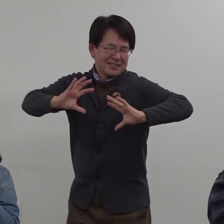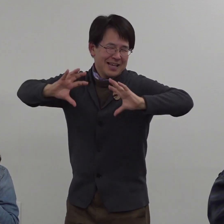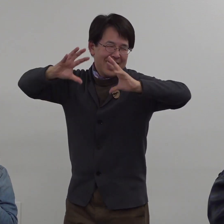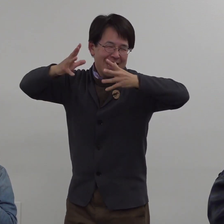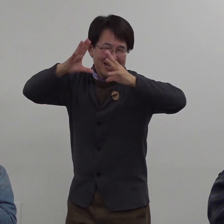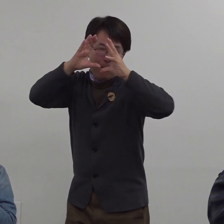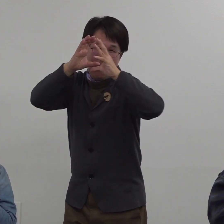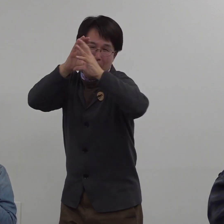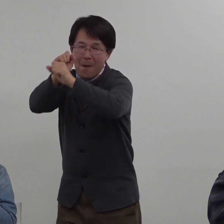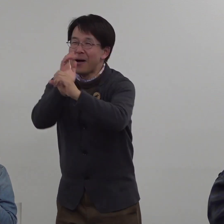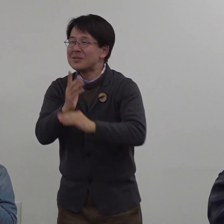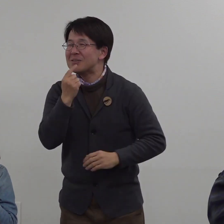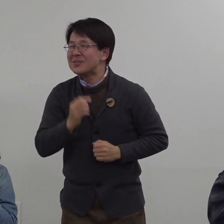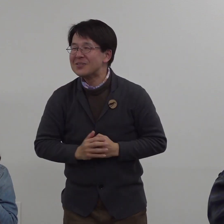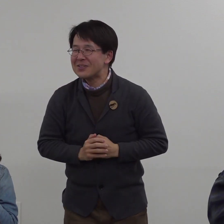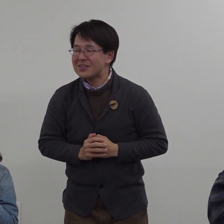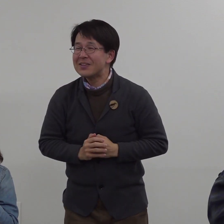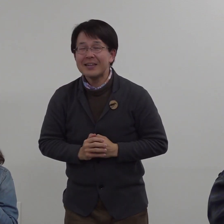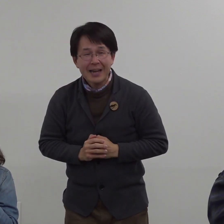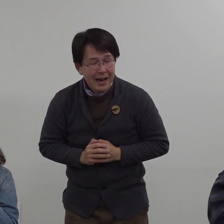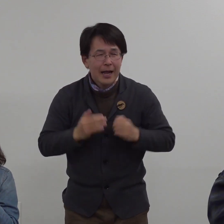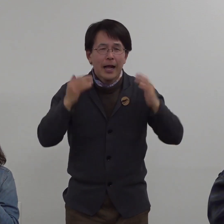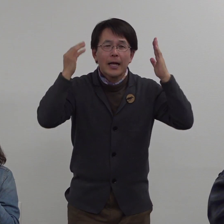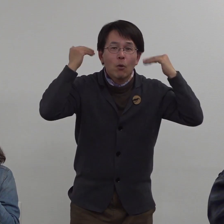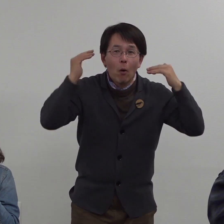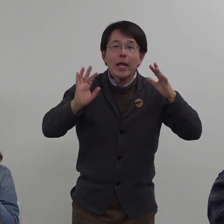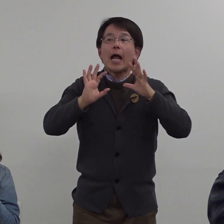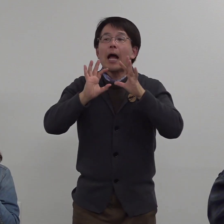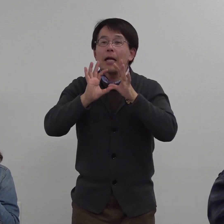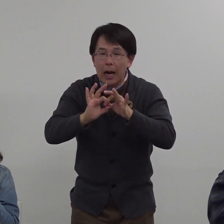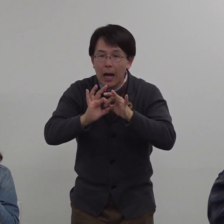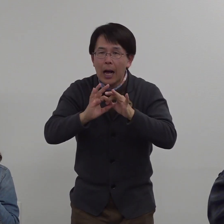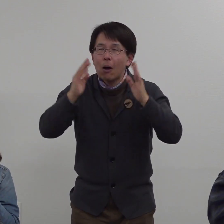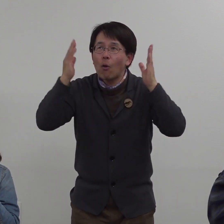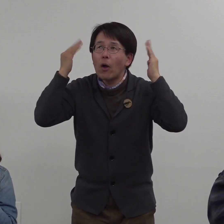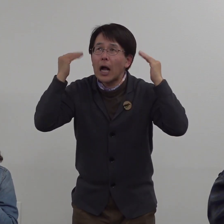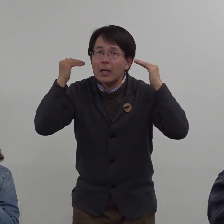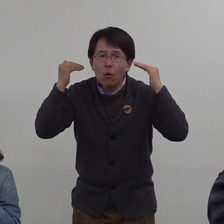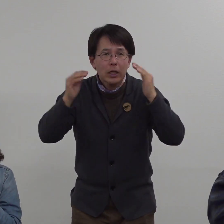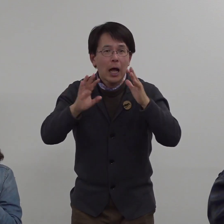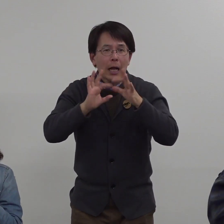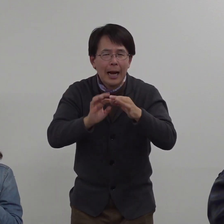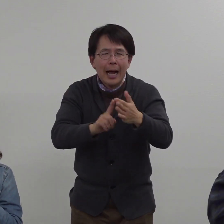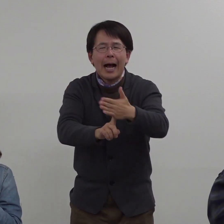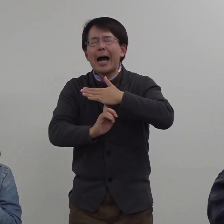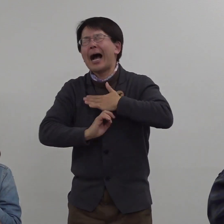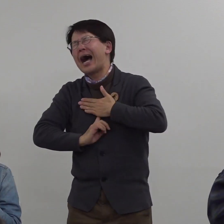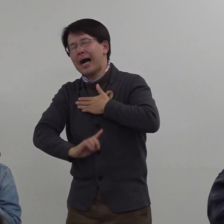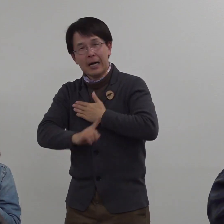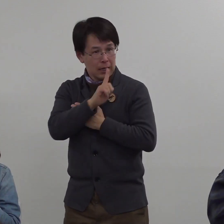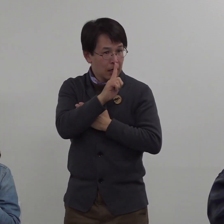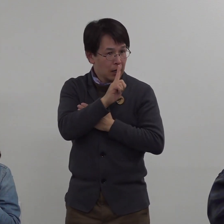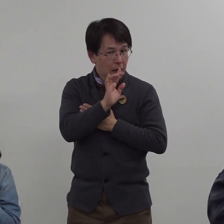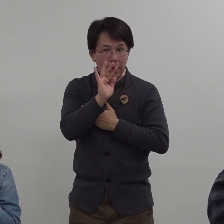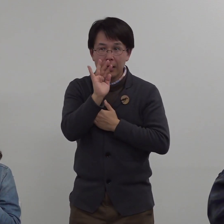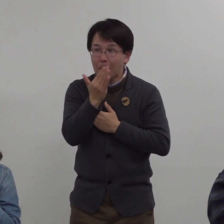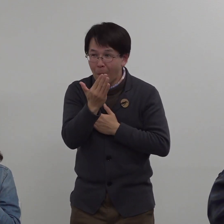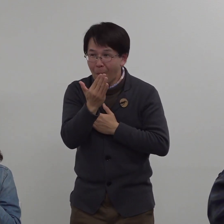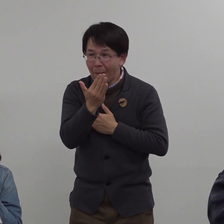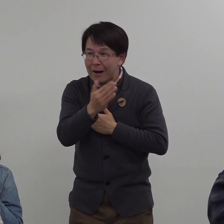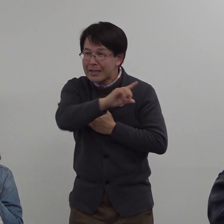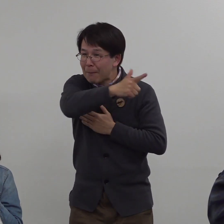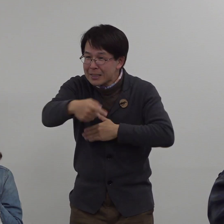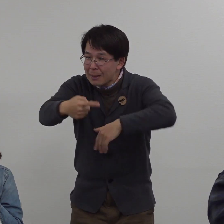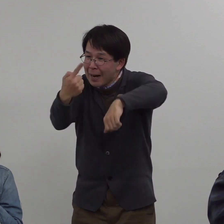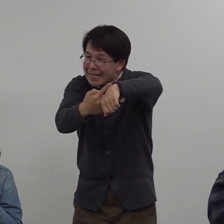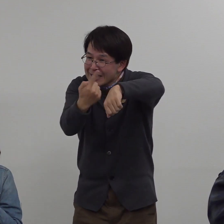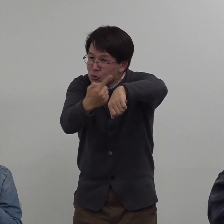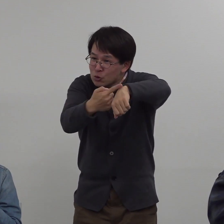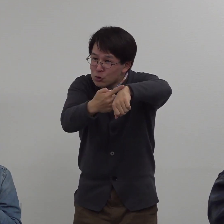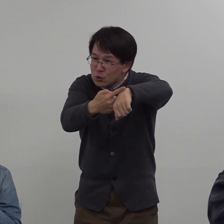で声聞こえないからって諦めていたことがそういう技術の進歩によって